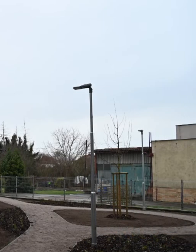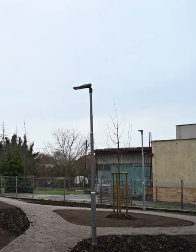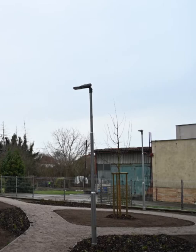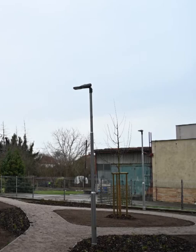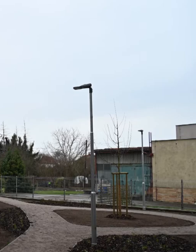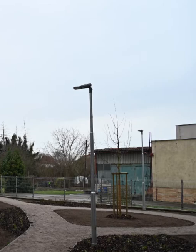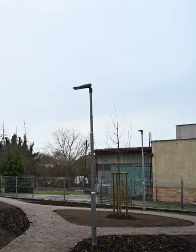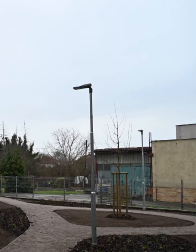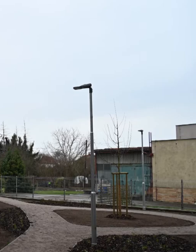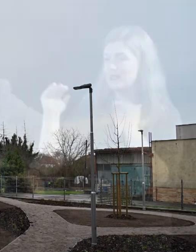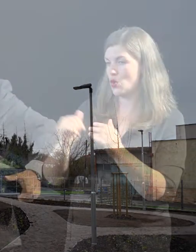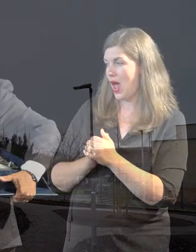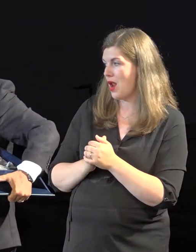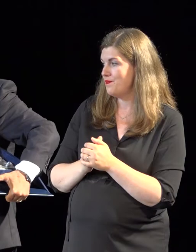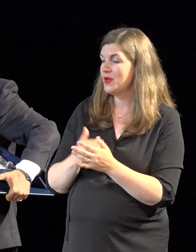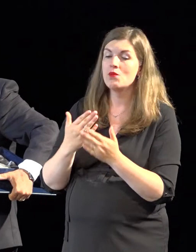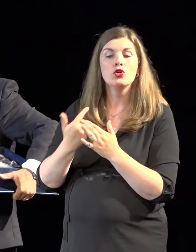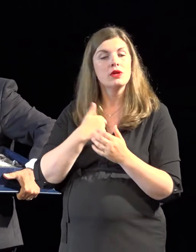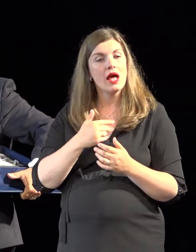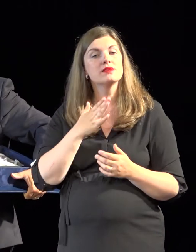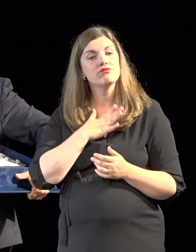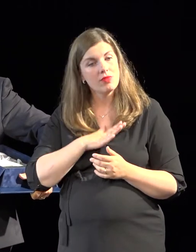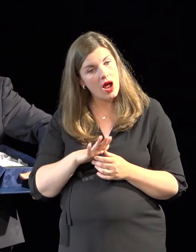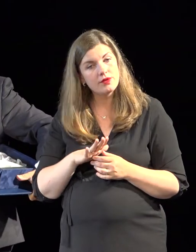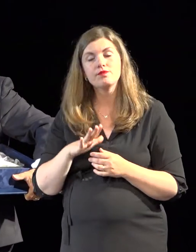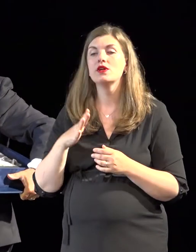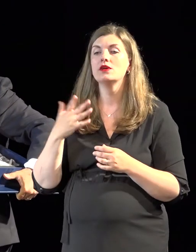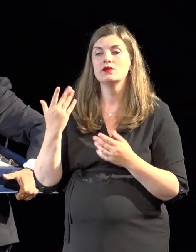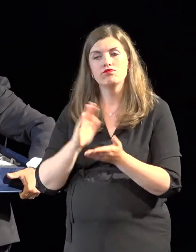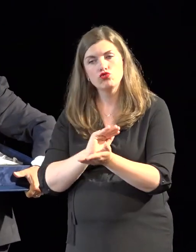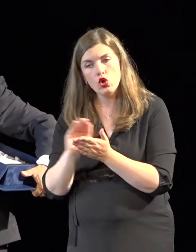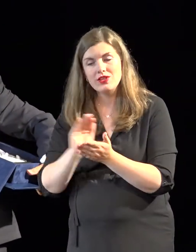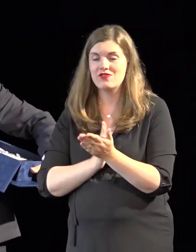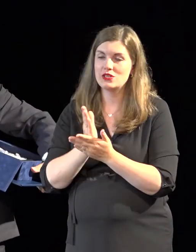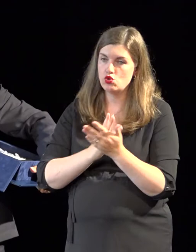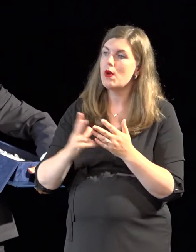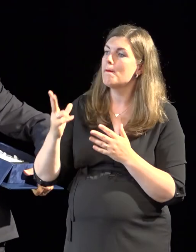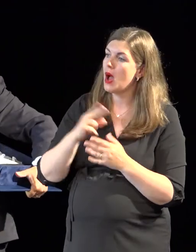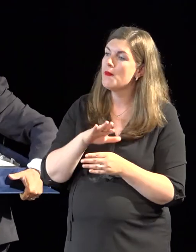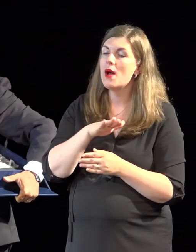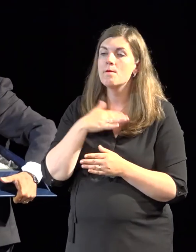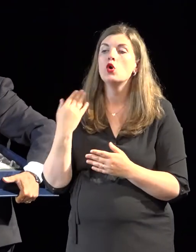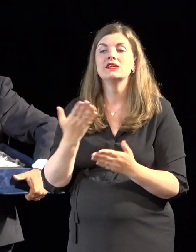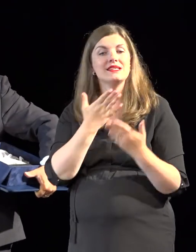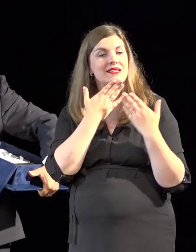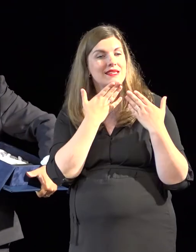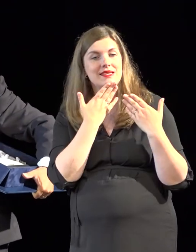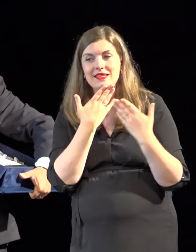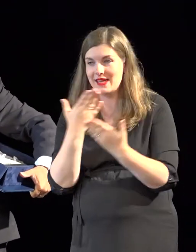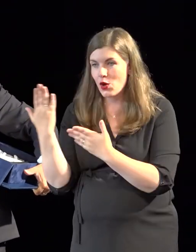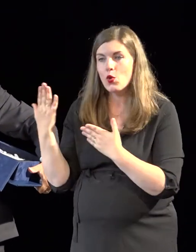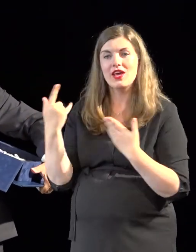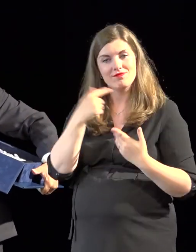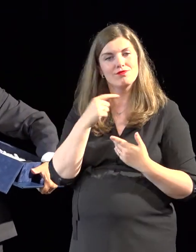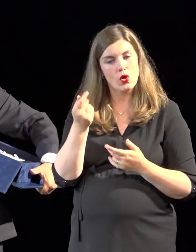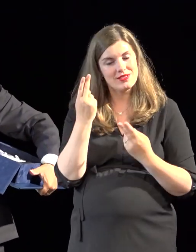Takže jsem rád, že máme odlehčovací službu a děkuji za to, abych tak řekl, že jste si toho všimli. Děkuji.